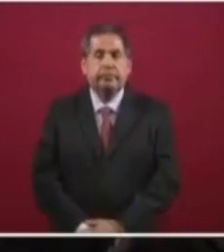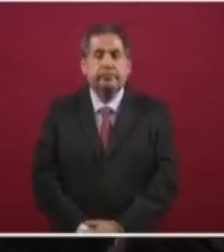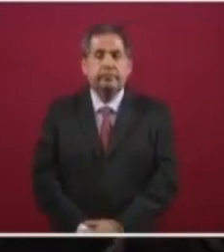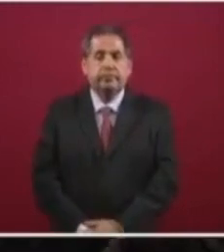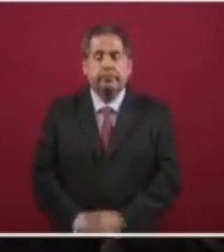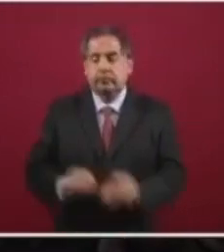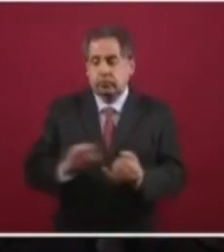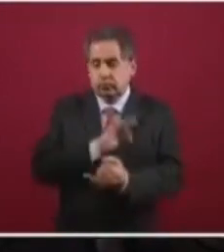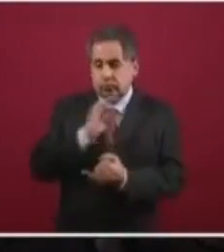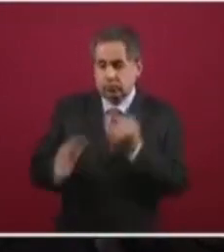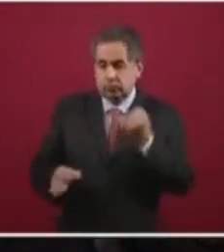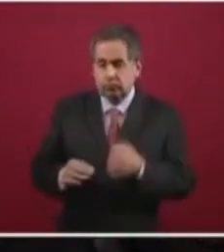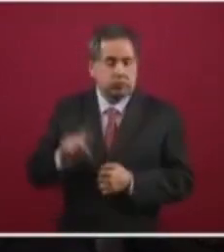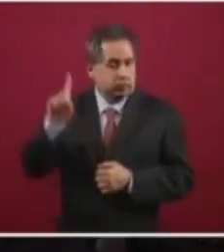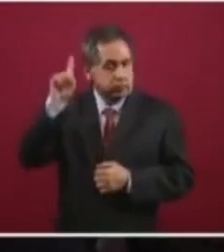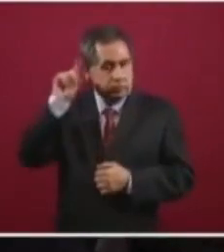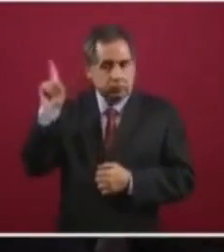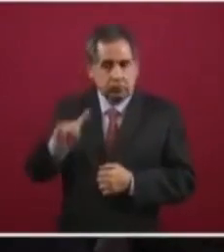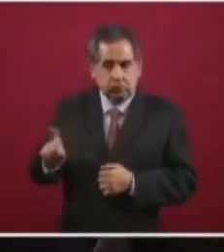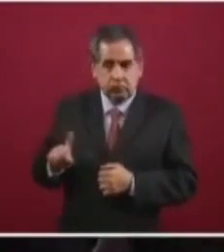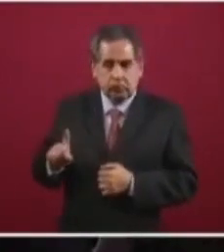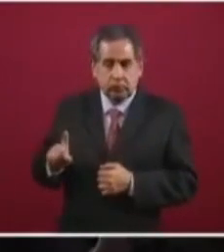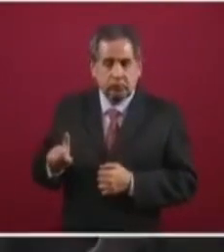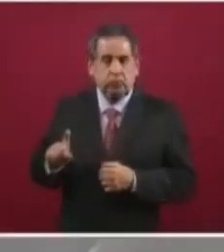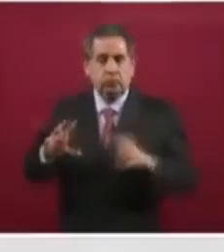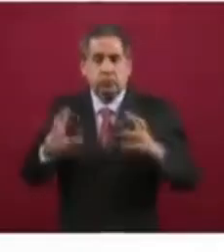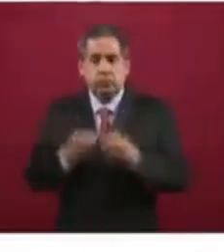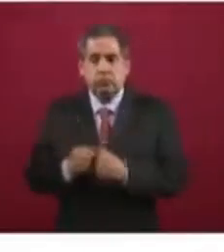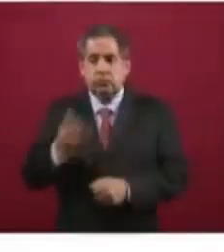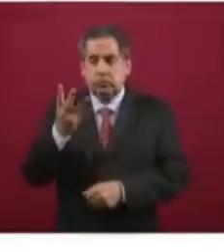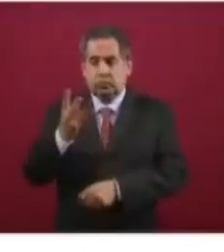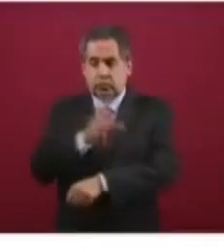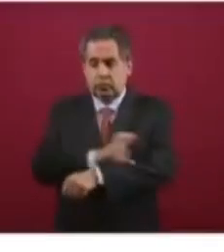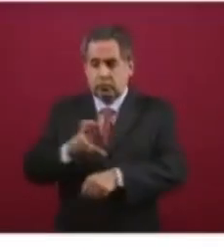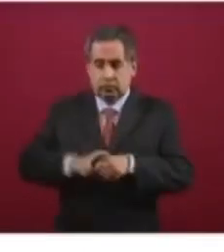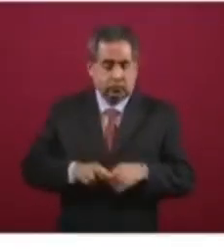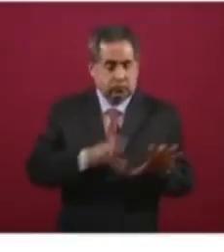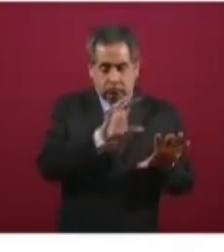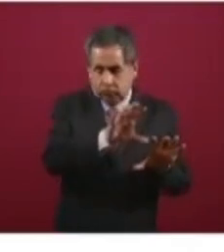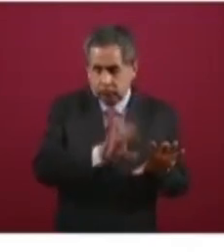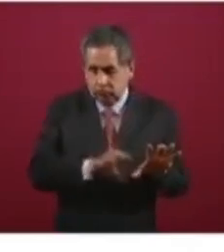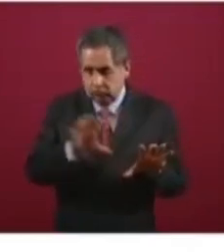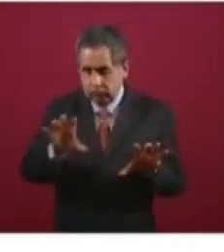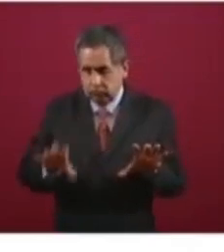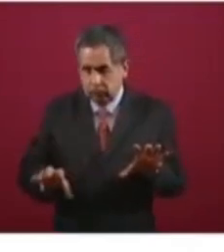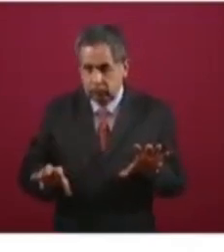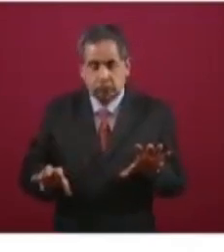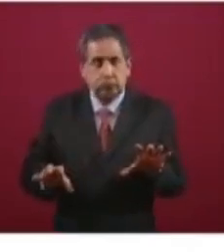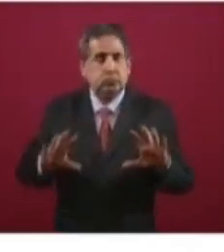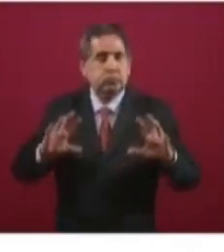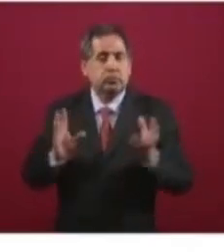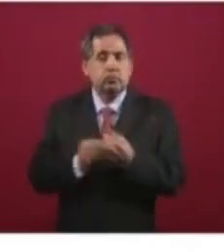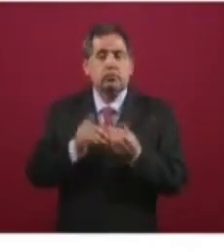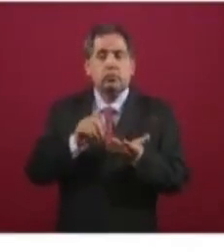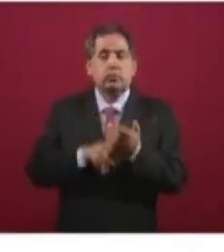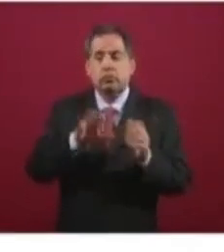Y finalmente el estado de Zacatecas tiene cuatro coordinaciones regionales con mil 558